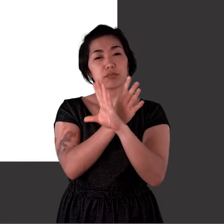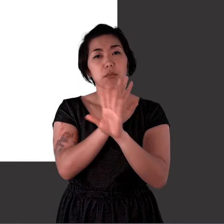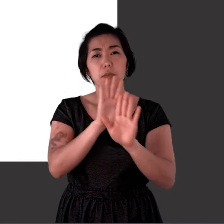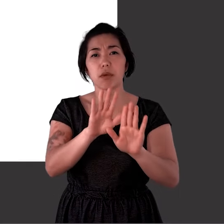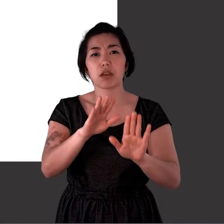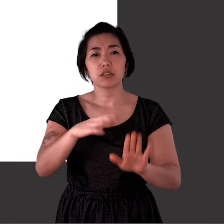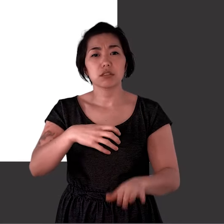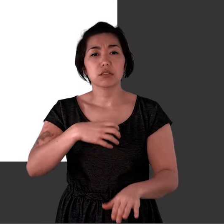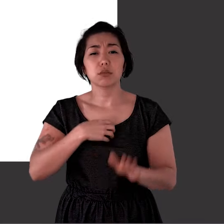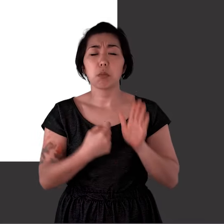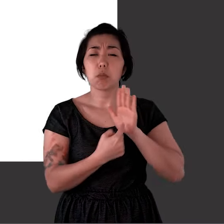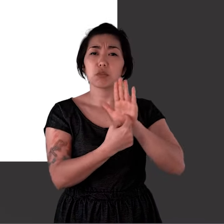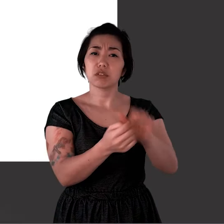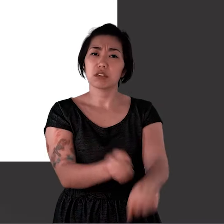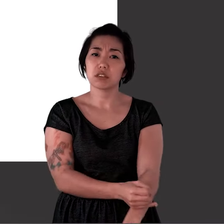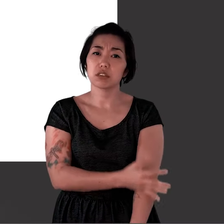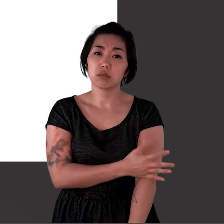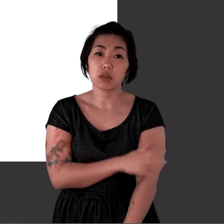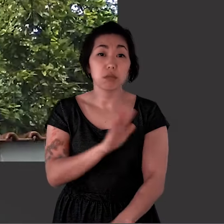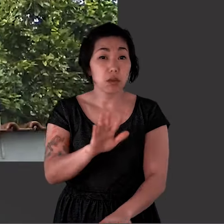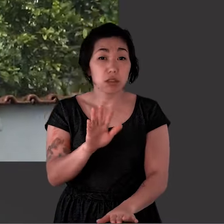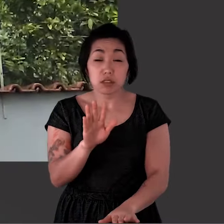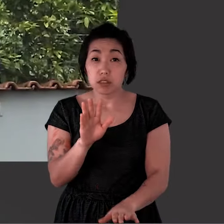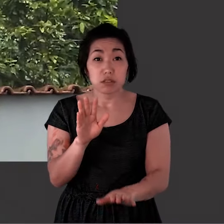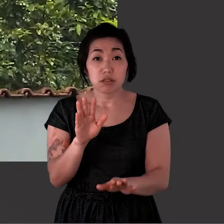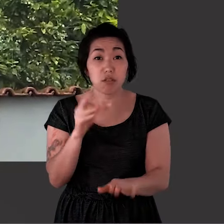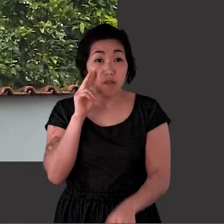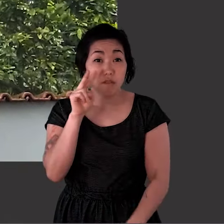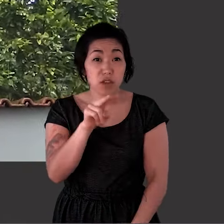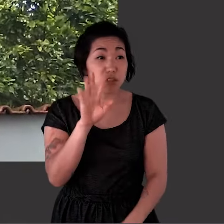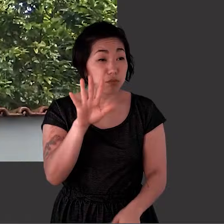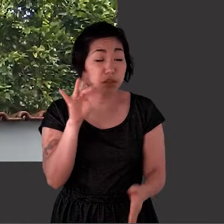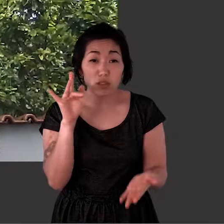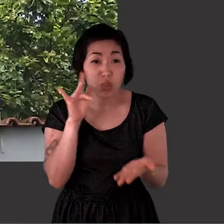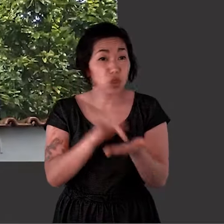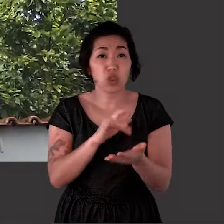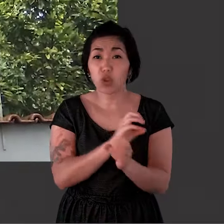No entanto, o único lugar aonde a gente pode ver e não pode tocar é numa prisão,